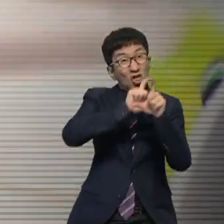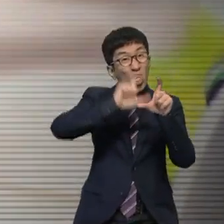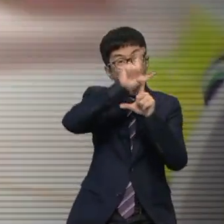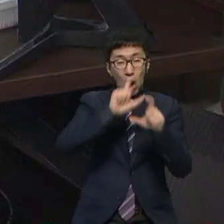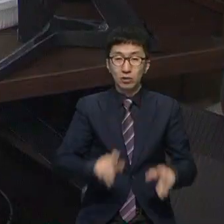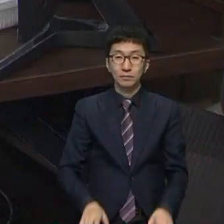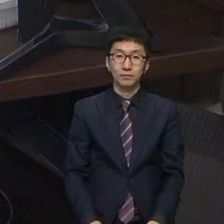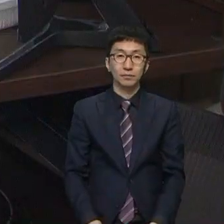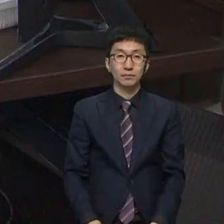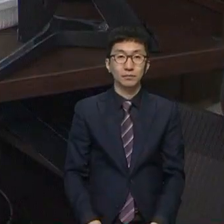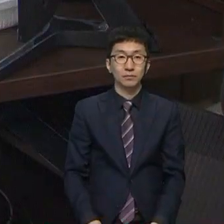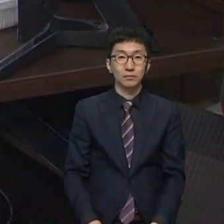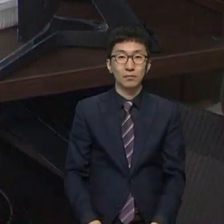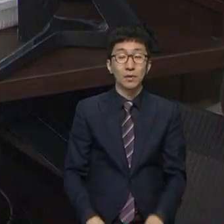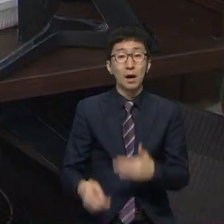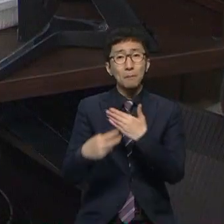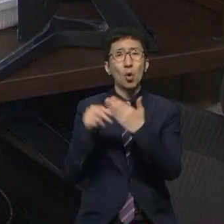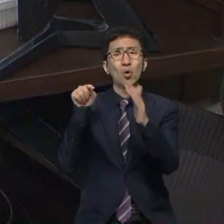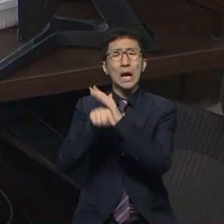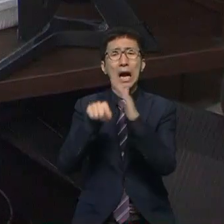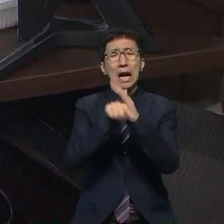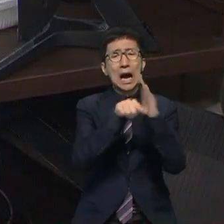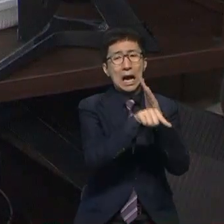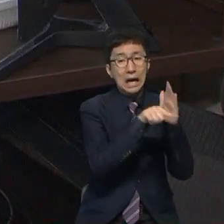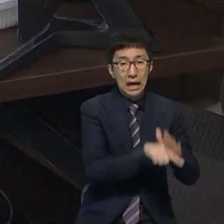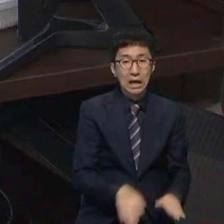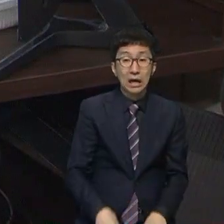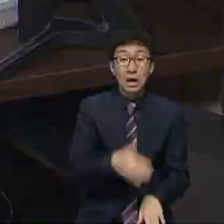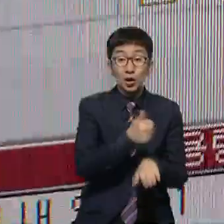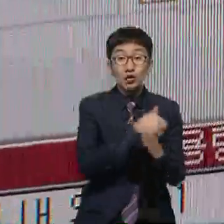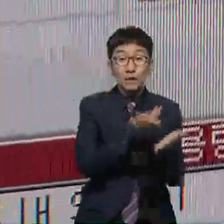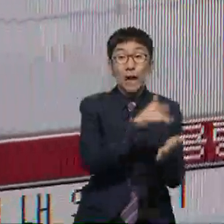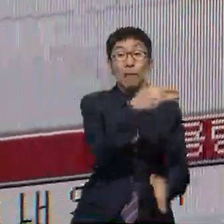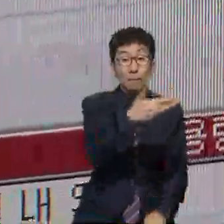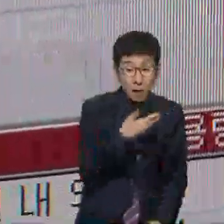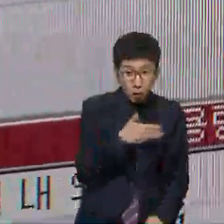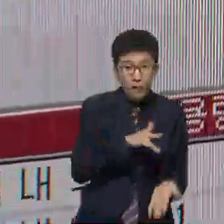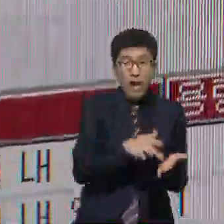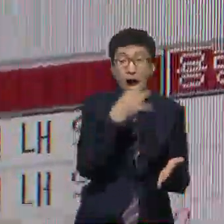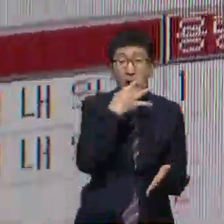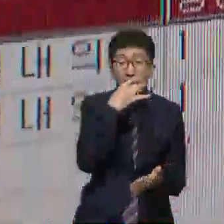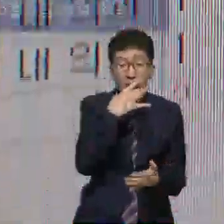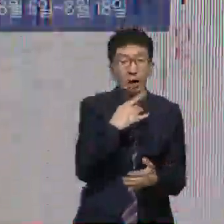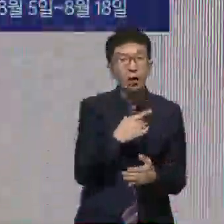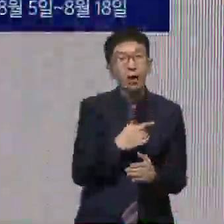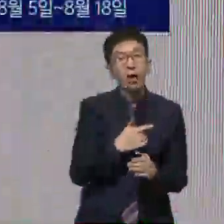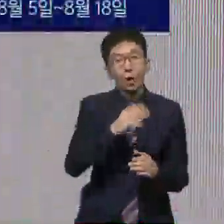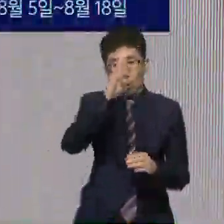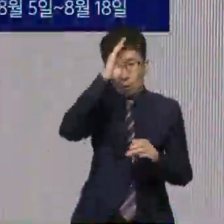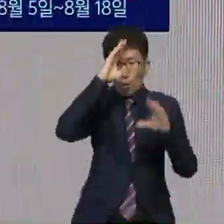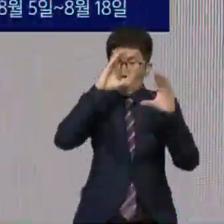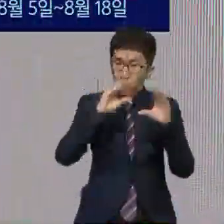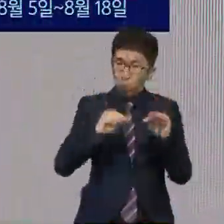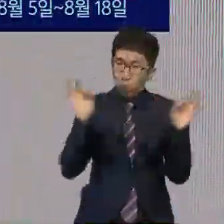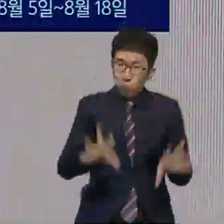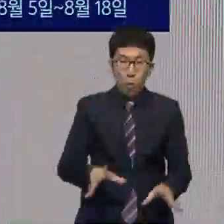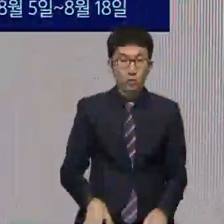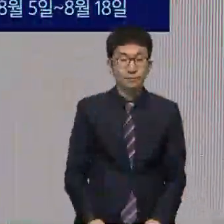(기자) 병원 이곳저곳을 찾은 끝에 약을 처방받고 빠르게 회복됐습니다. 처방 병원과 전담 약국이 늘면서 지난